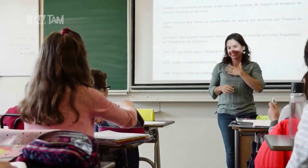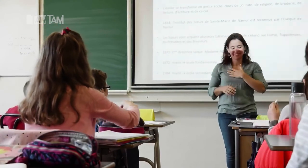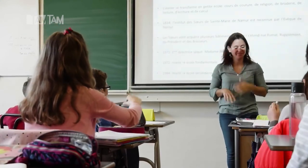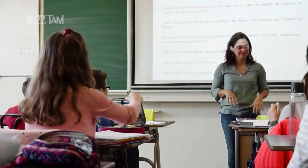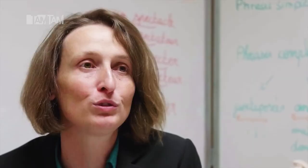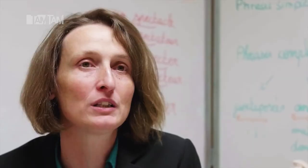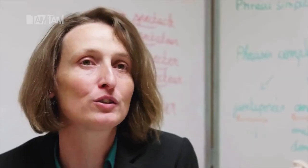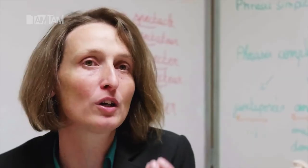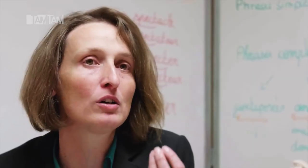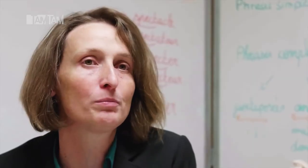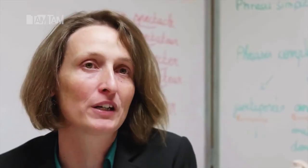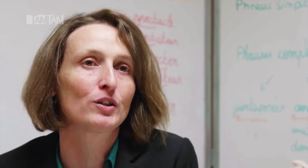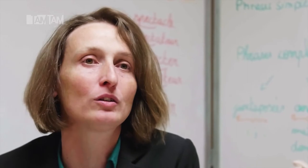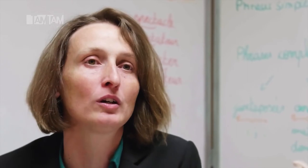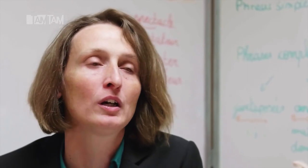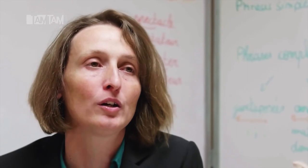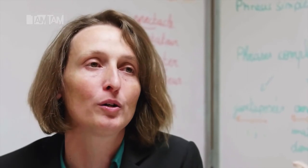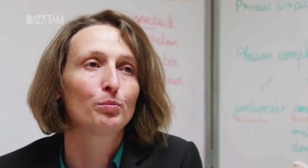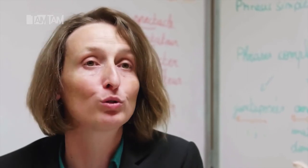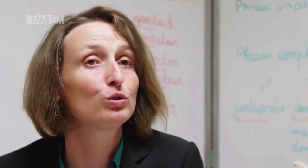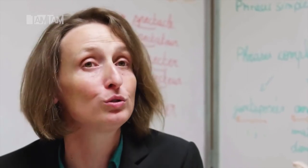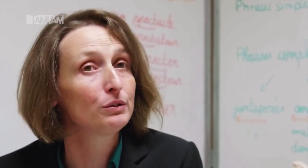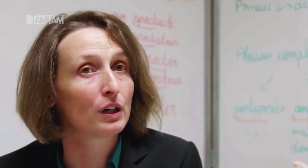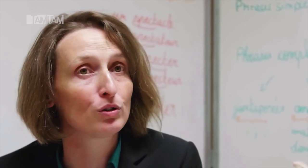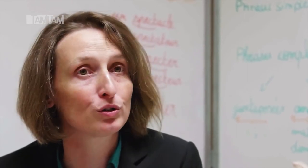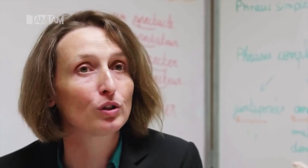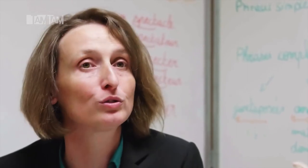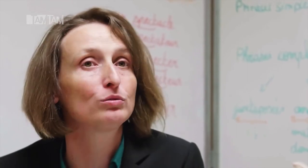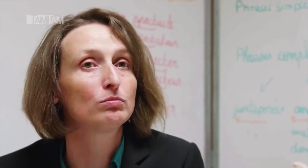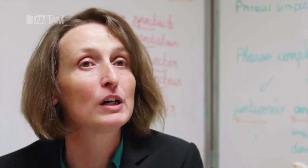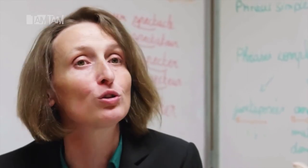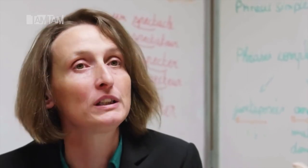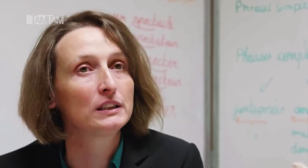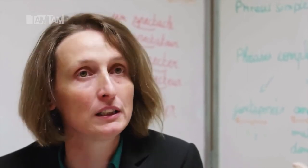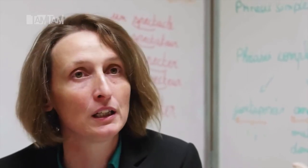c'est-à- dire que si vous êtes seule personne porteuse une différence dans une majorité